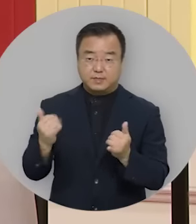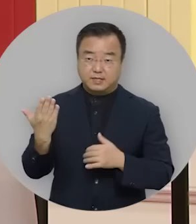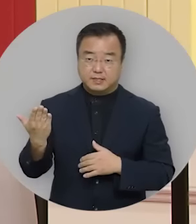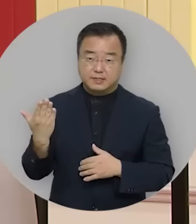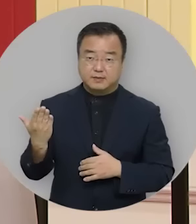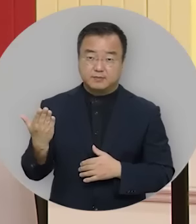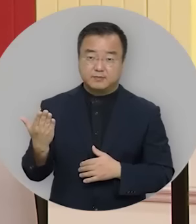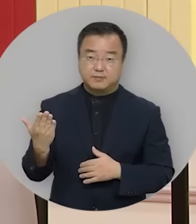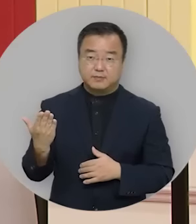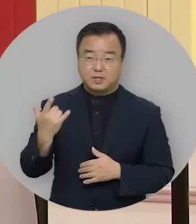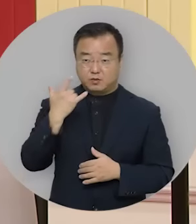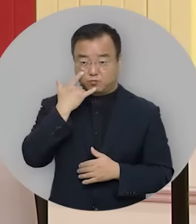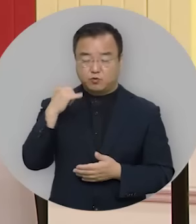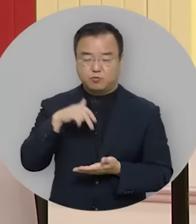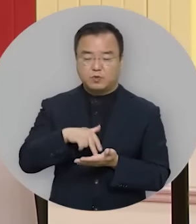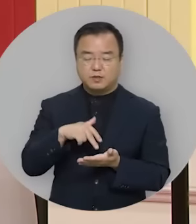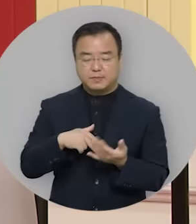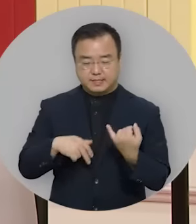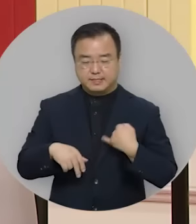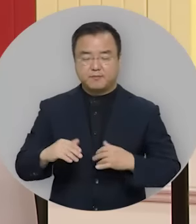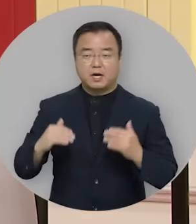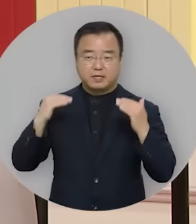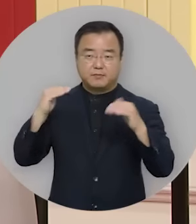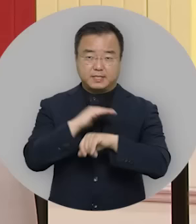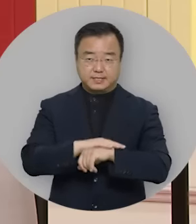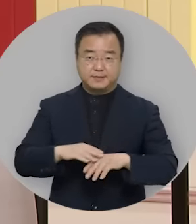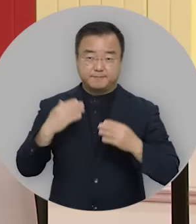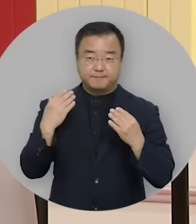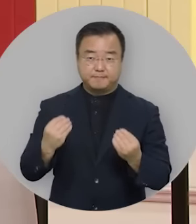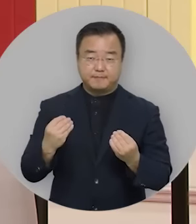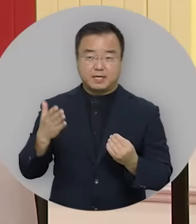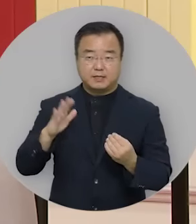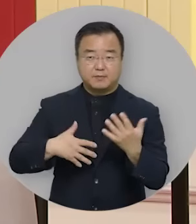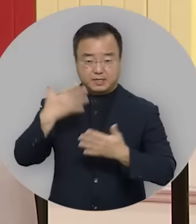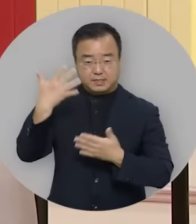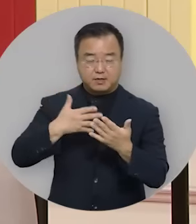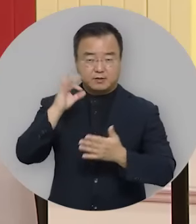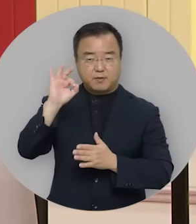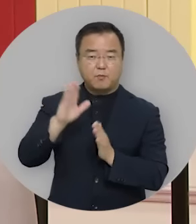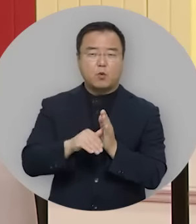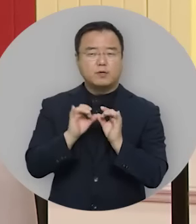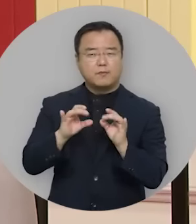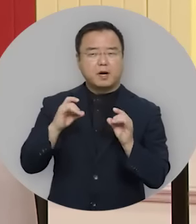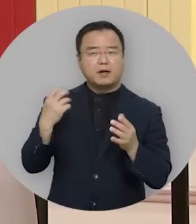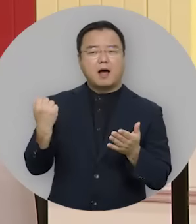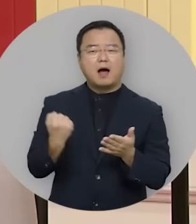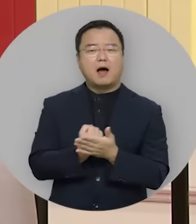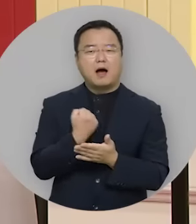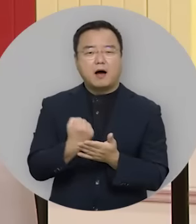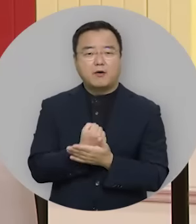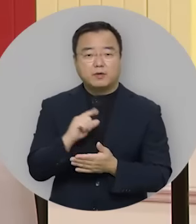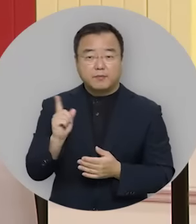지금 우리 은혜 씨가 잘 성장했지만 이런 영상을 볼 때마다 아쉬운 마음도 있을 것 같아요.